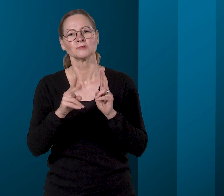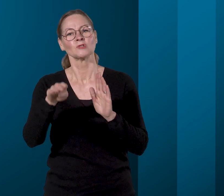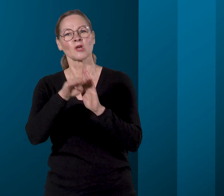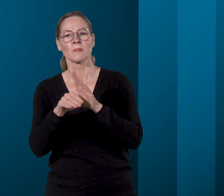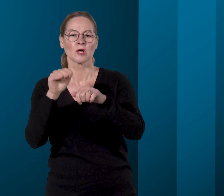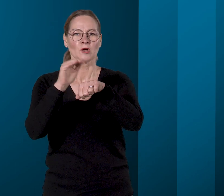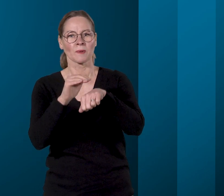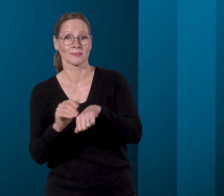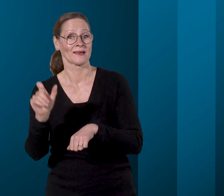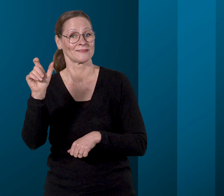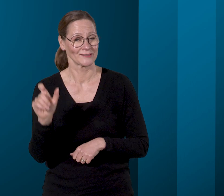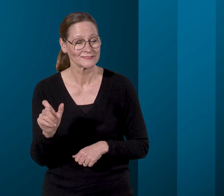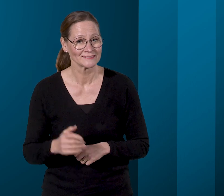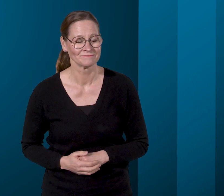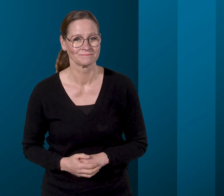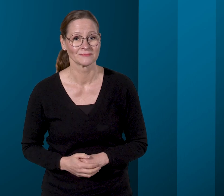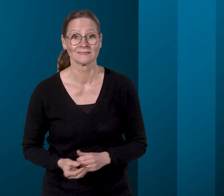ja ohjelman kommentaattorina.